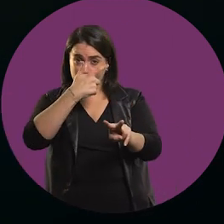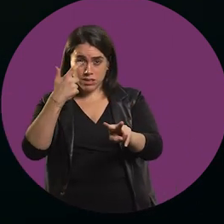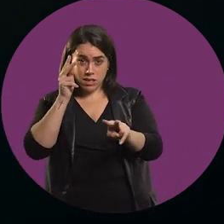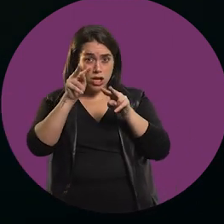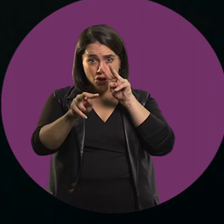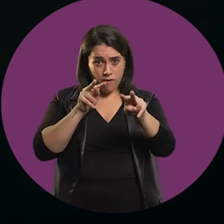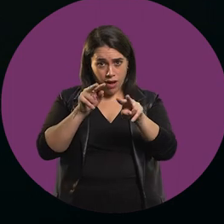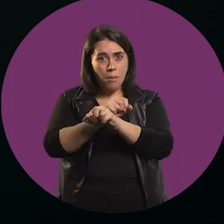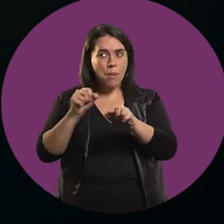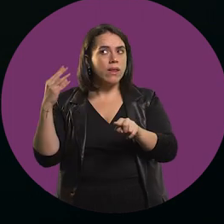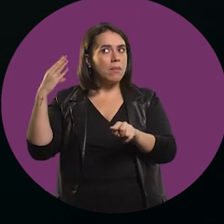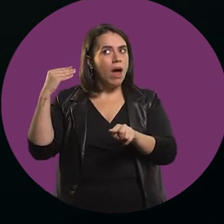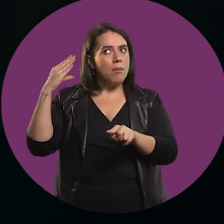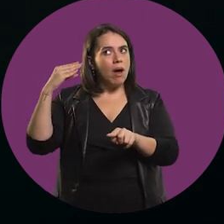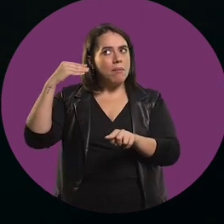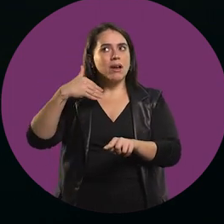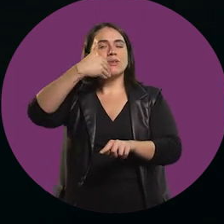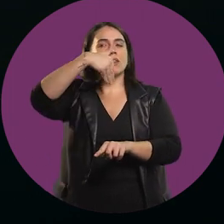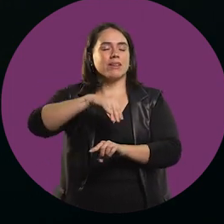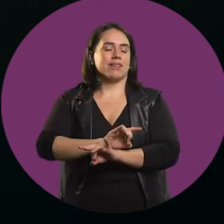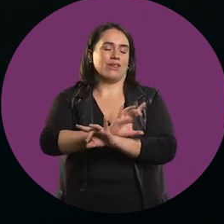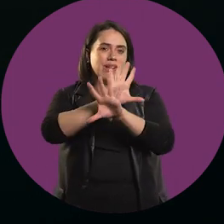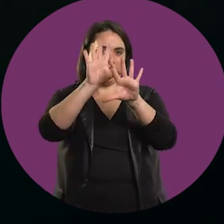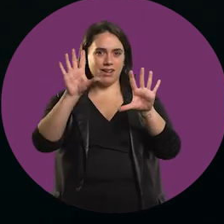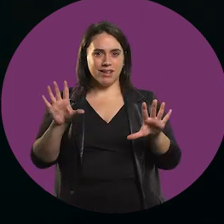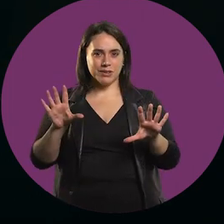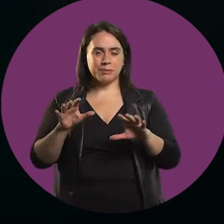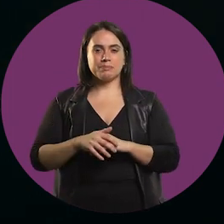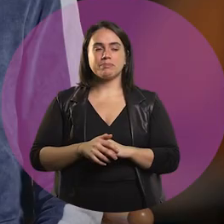que es algo que muchas veces nos perdemos cuando entramos a un teatro.